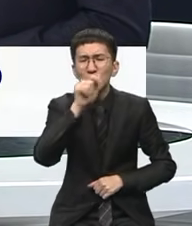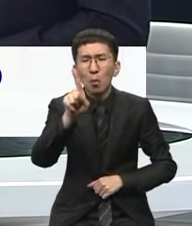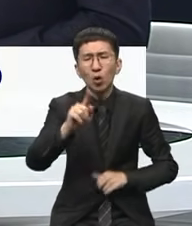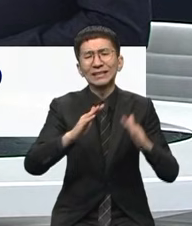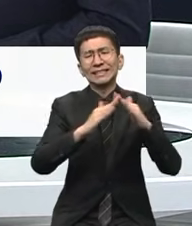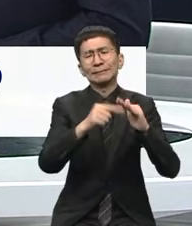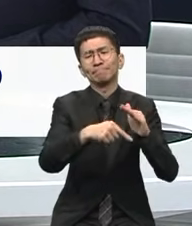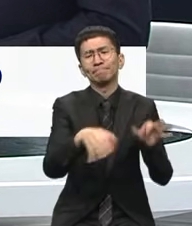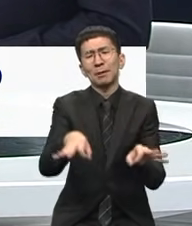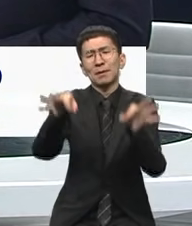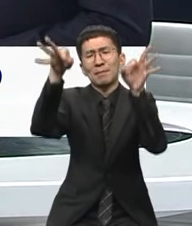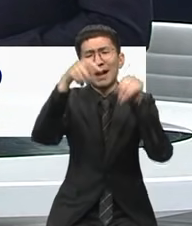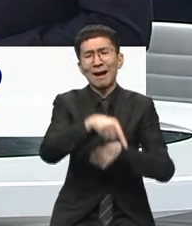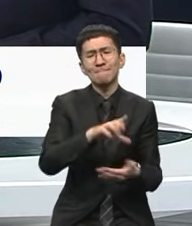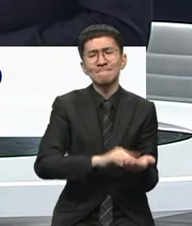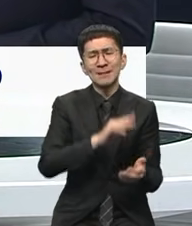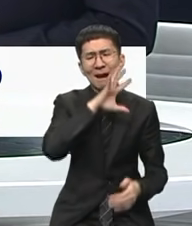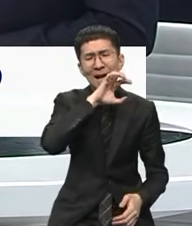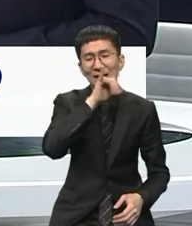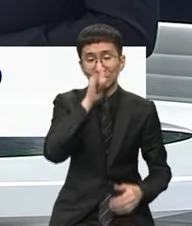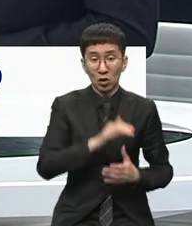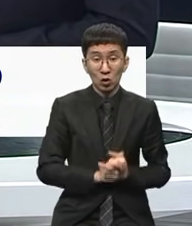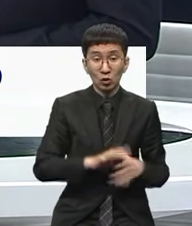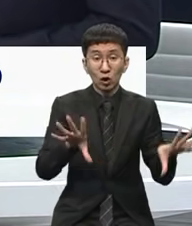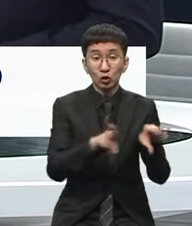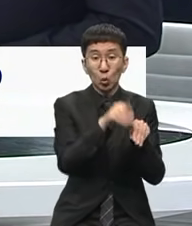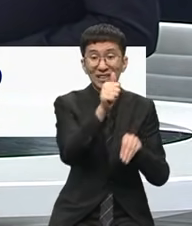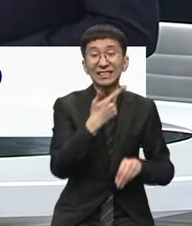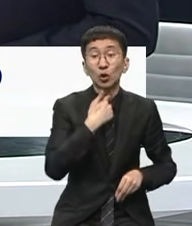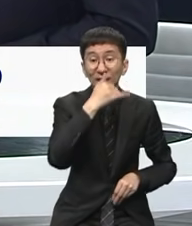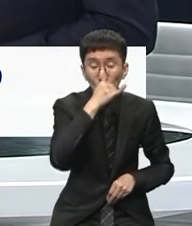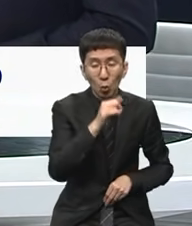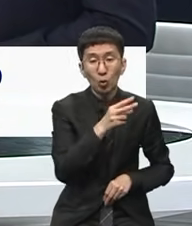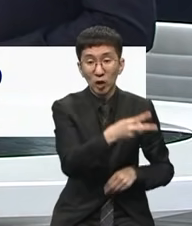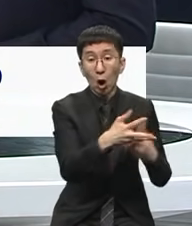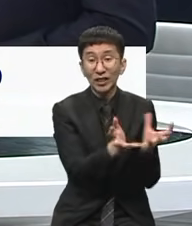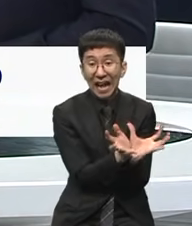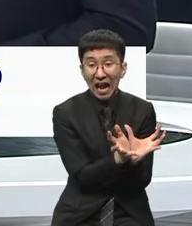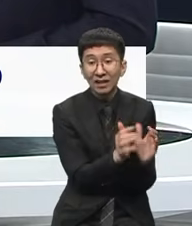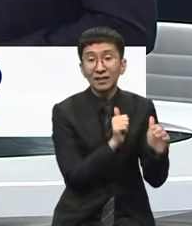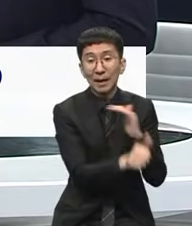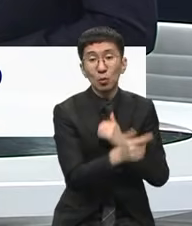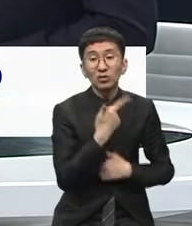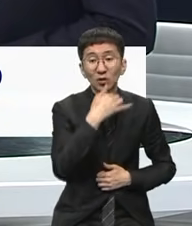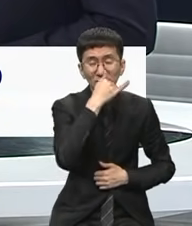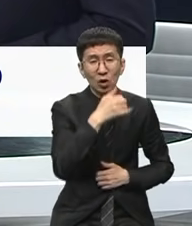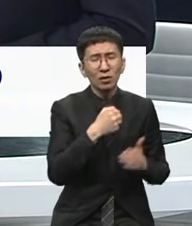것 중에 하나가 부동산 정책이라고 할 수 있는데 총리를 지내셨고 여당 대표였기 때문에 그 책임에서 자유롭지 못하다는 이야기도 있습니다.